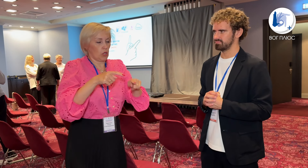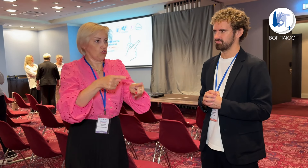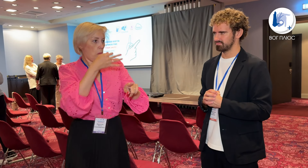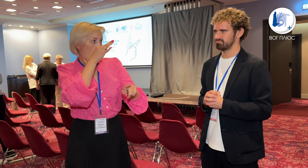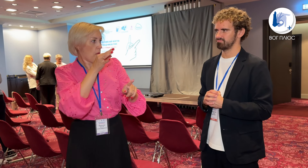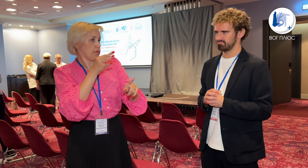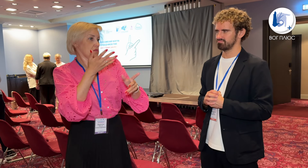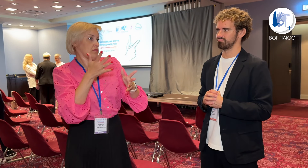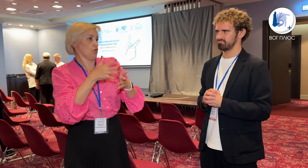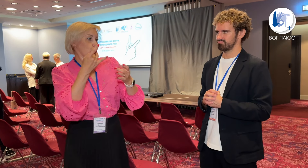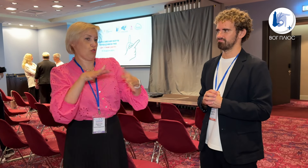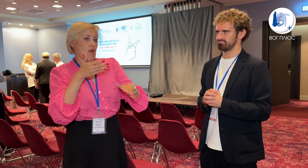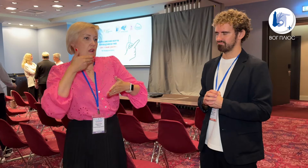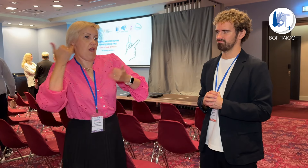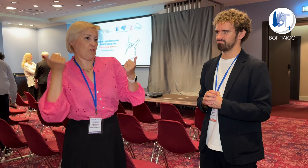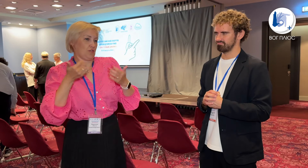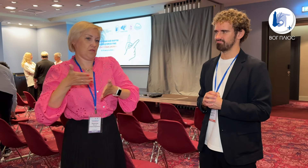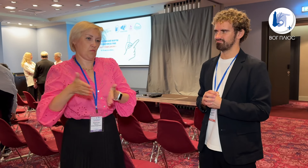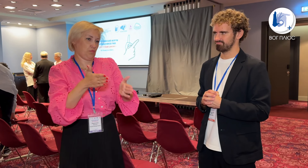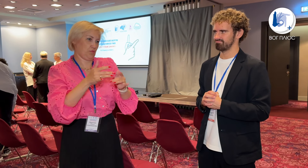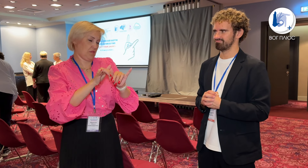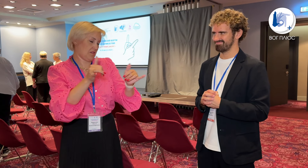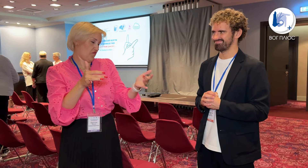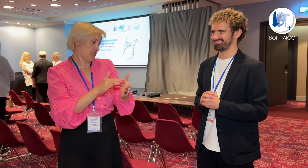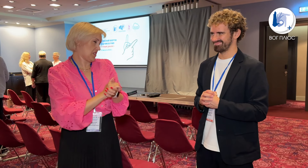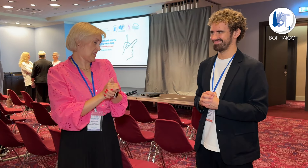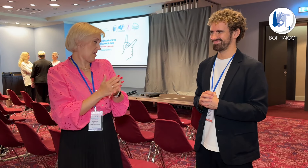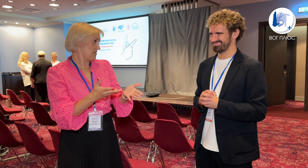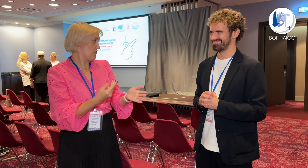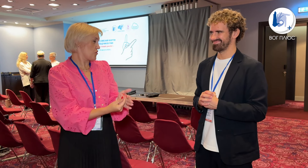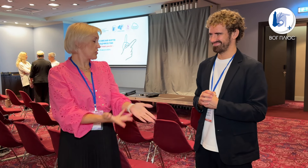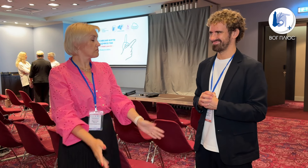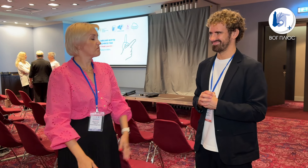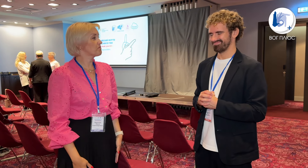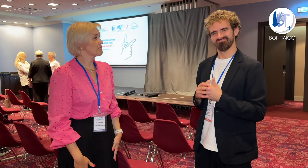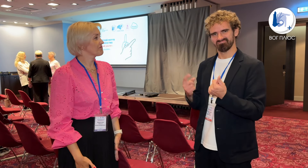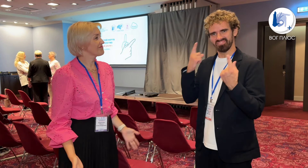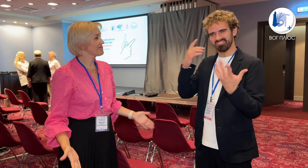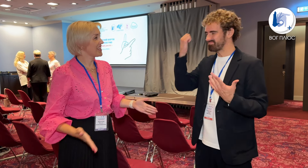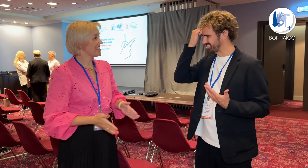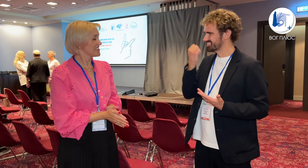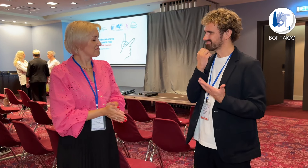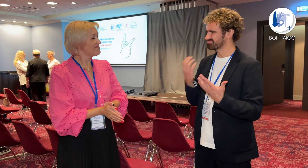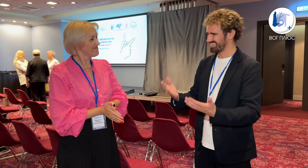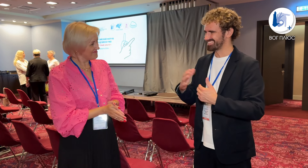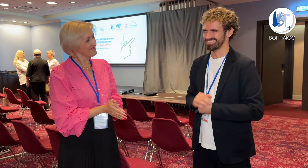который поможет легче развивать свои ассоциации. Все очень ясно! Спасибо!